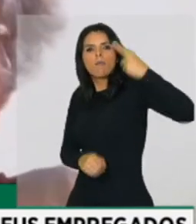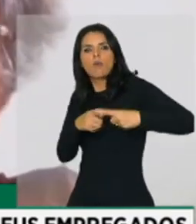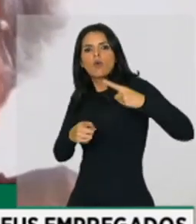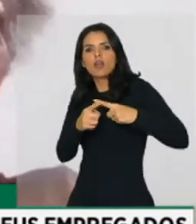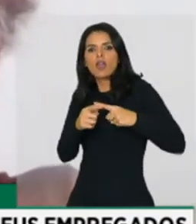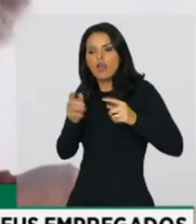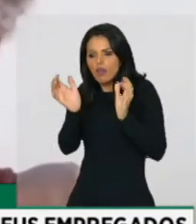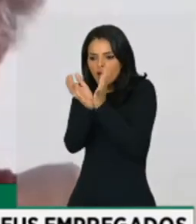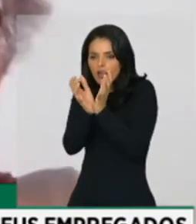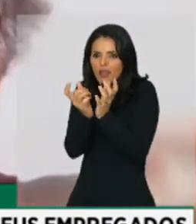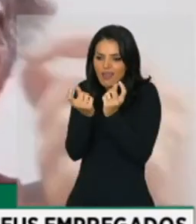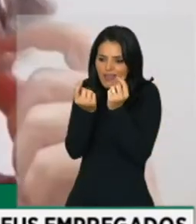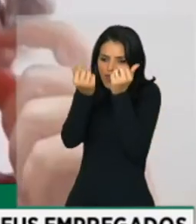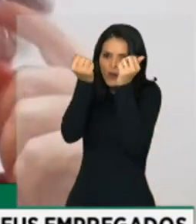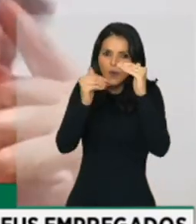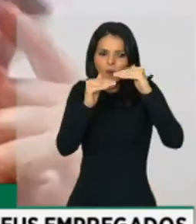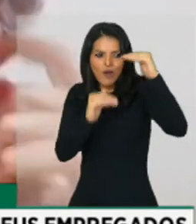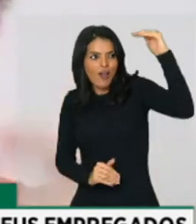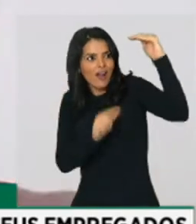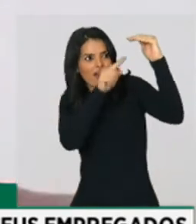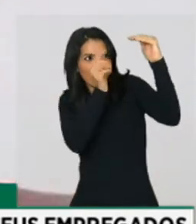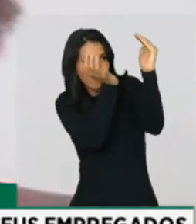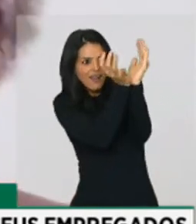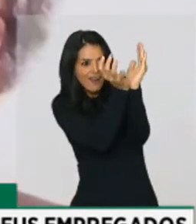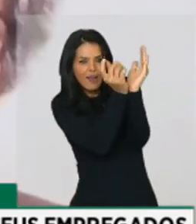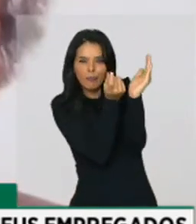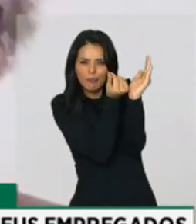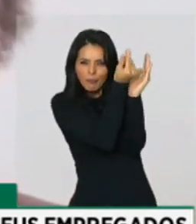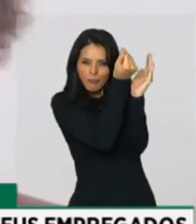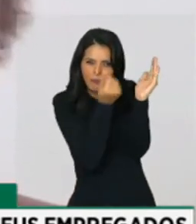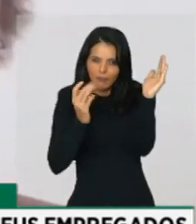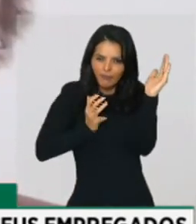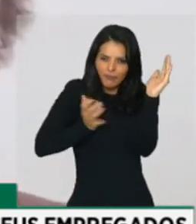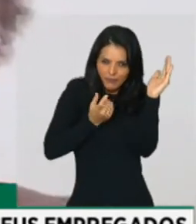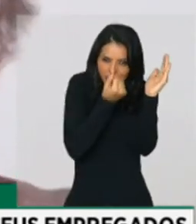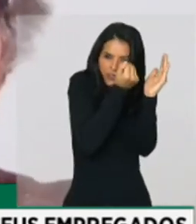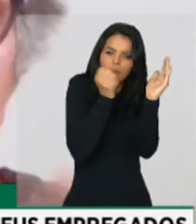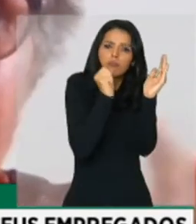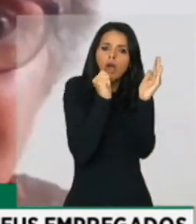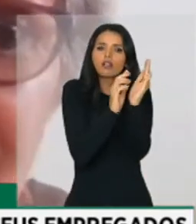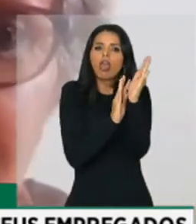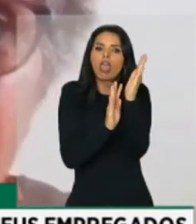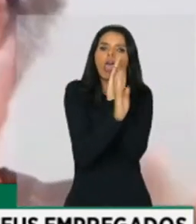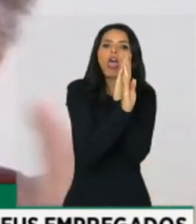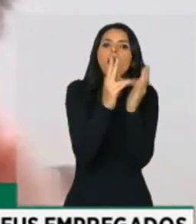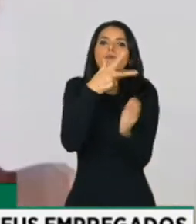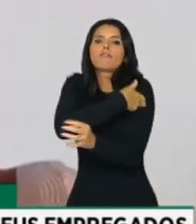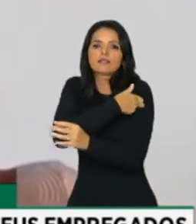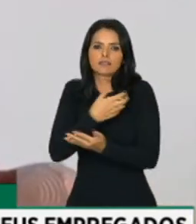AQUELES QUE PODEM PAGAR EMPRESÁRIOS POSSAM TER PRIORIDADES NA PRÓPRIA VACINAÇÃO. AQUI ESTÁ SE DIZENDO QUE A PRIORIDADE NÃO